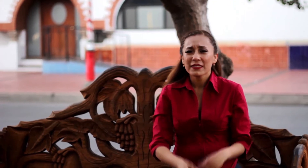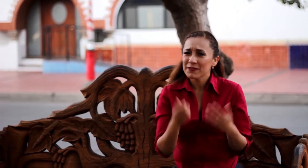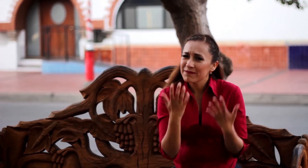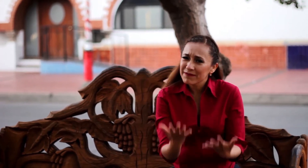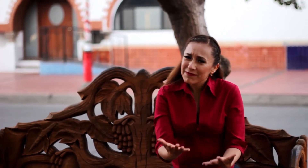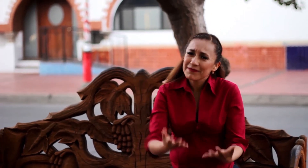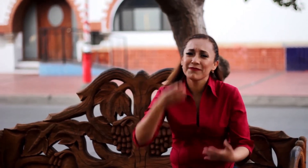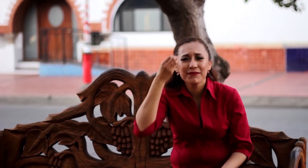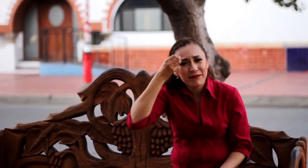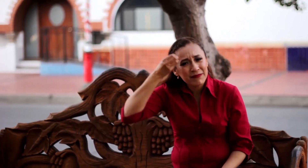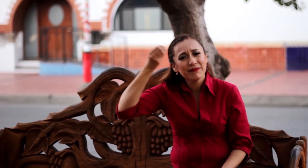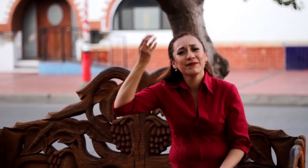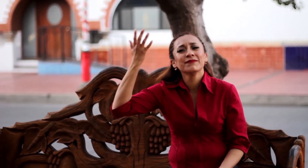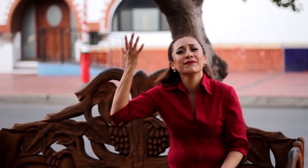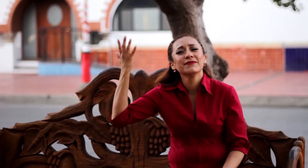Ay te voy a olvidar